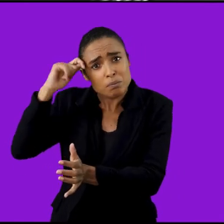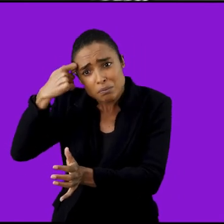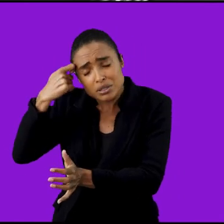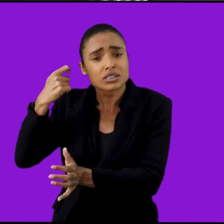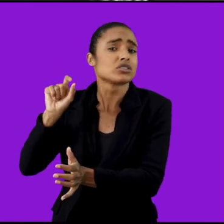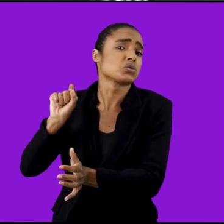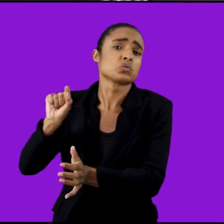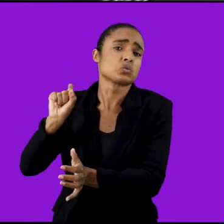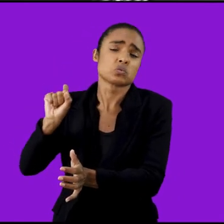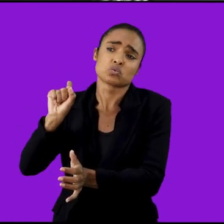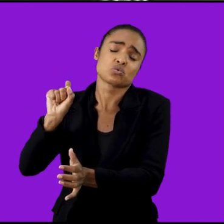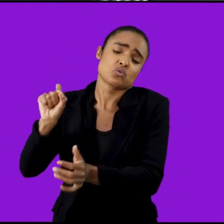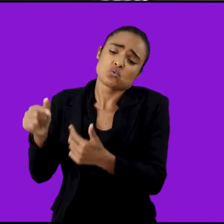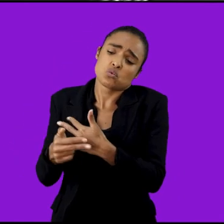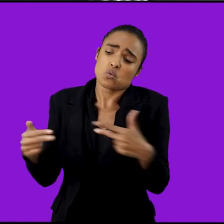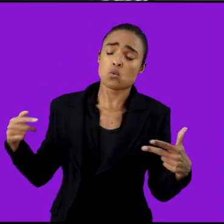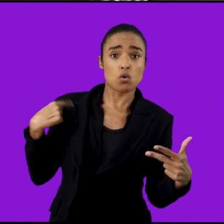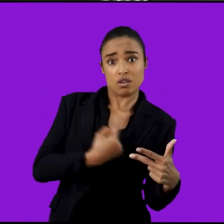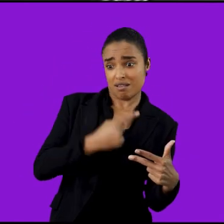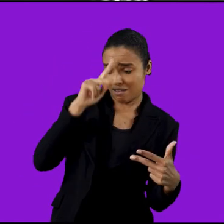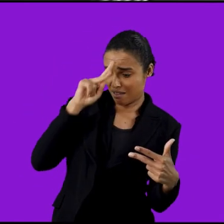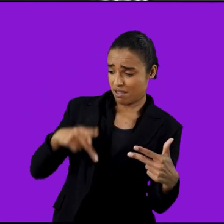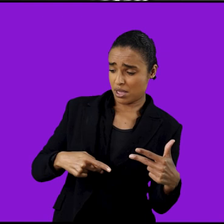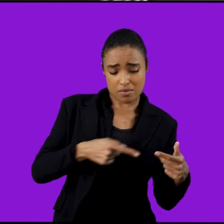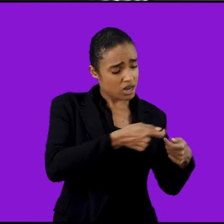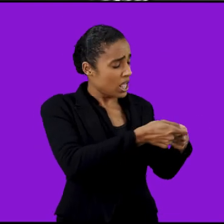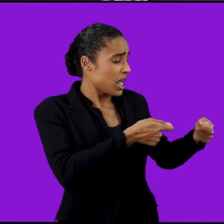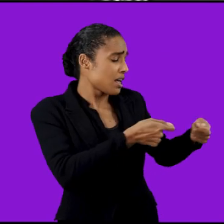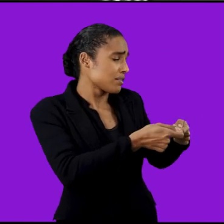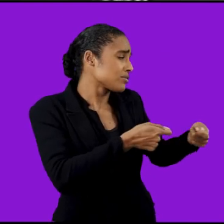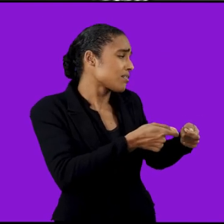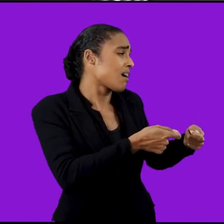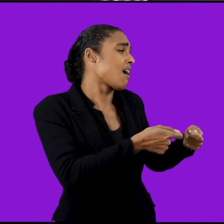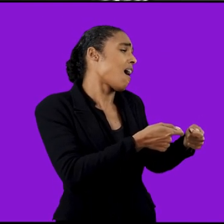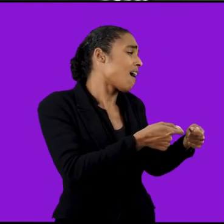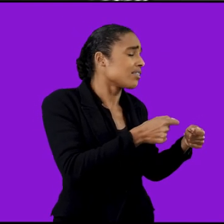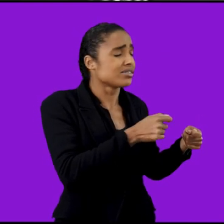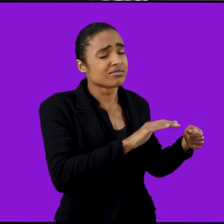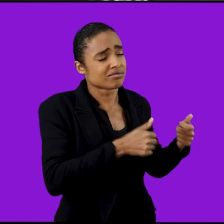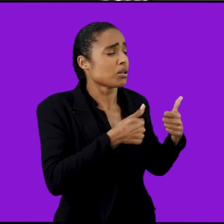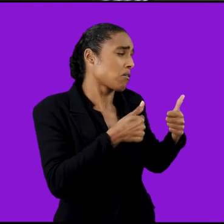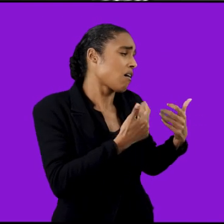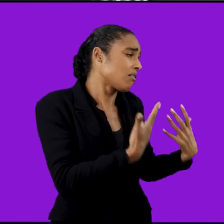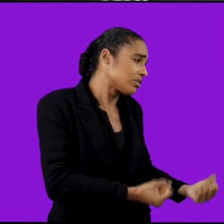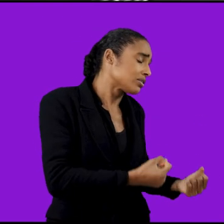gente. Porque aí, a gente, sei lá. Coisas subjetivas, nossa. Faz a gente negociar muito baixo. Sim